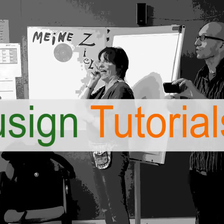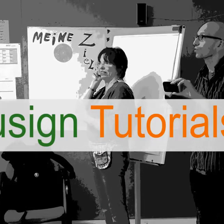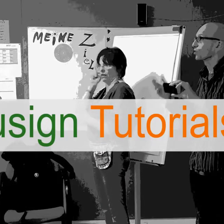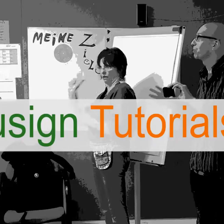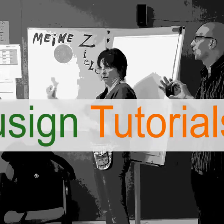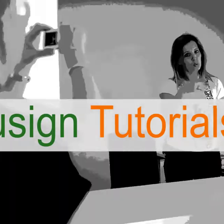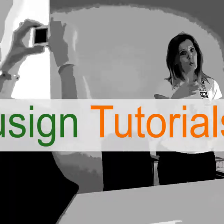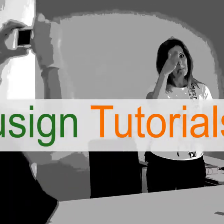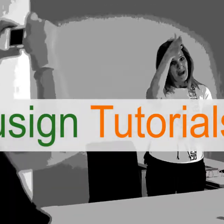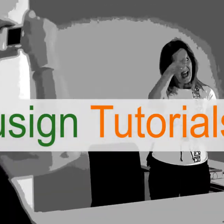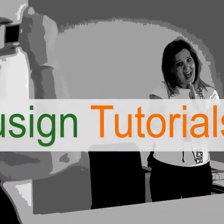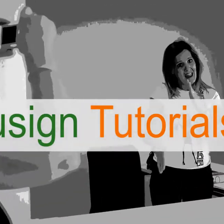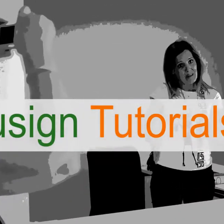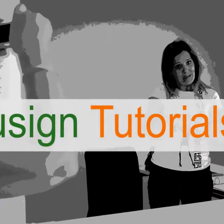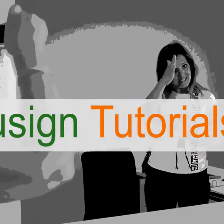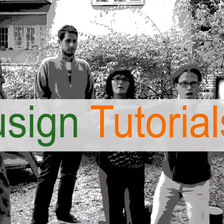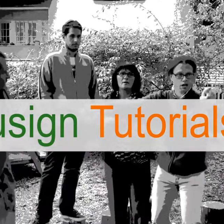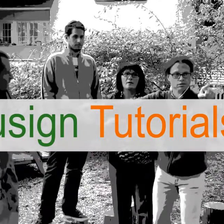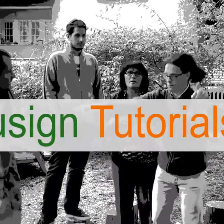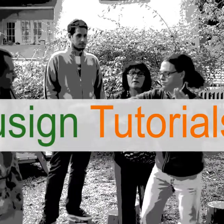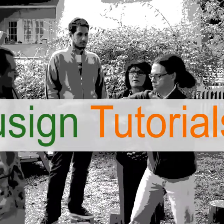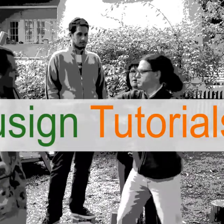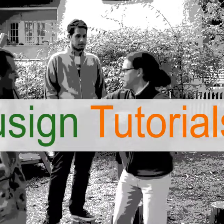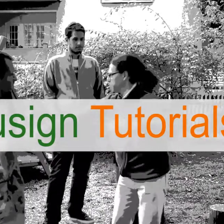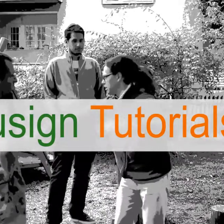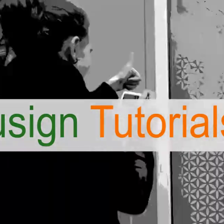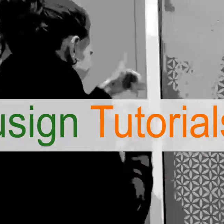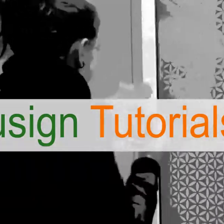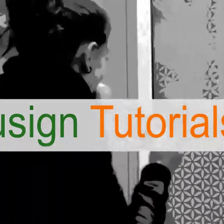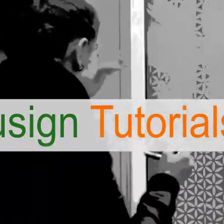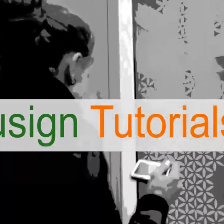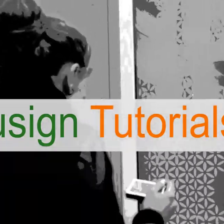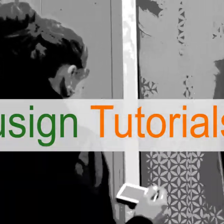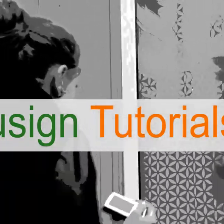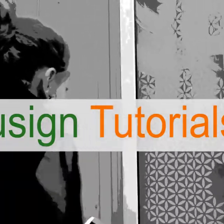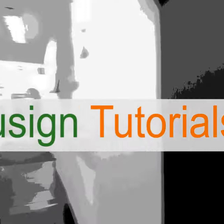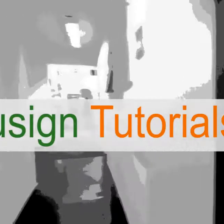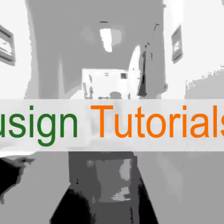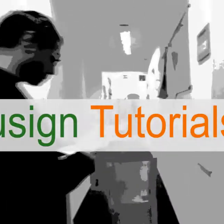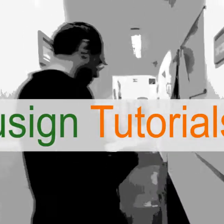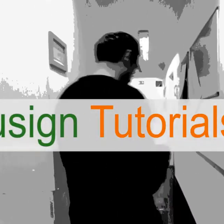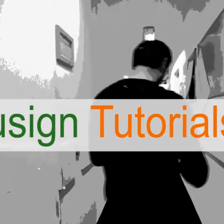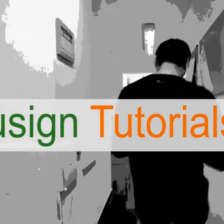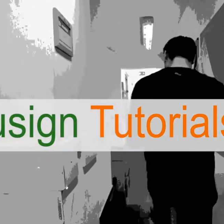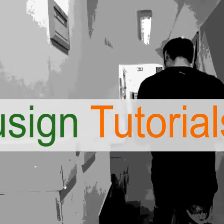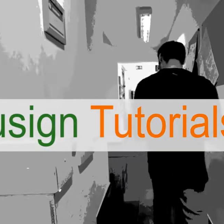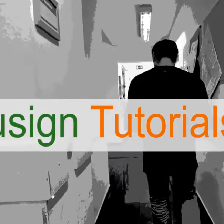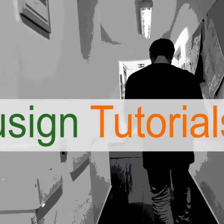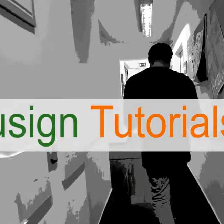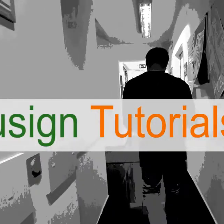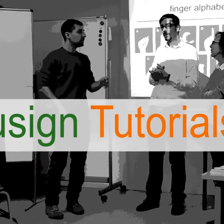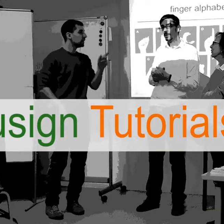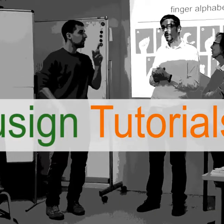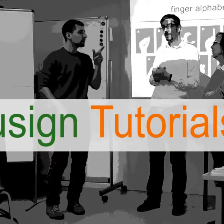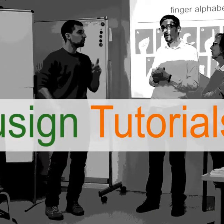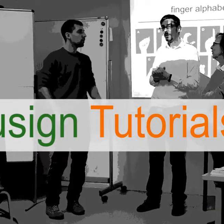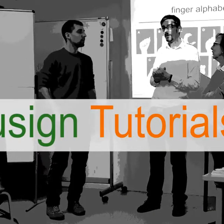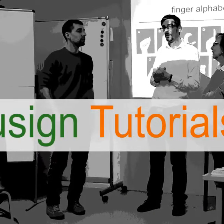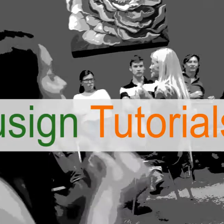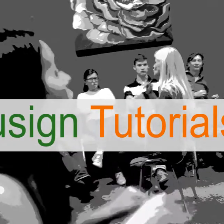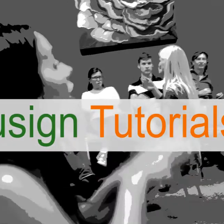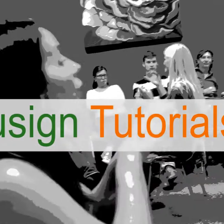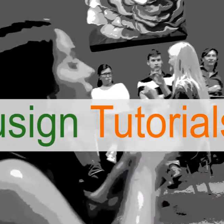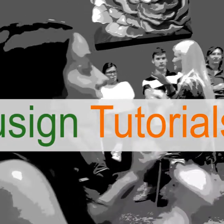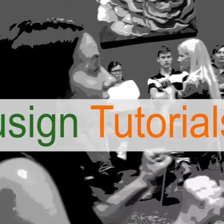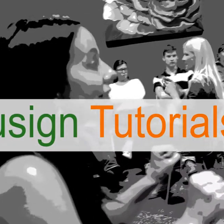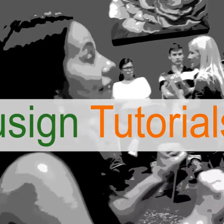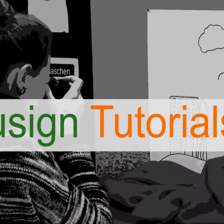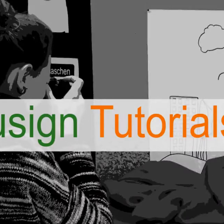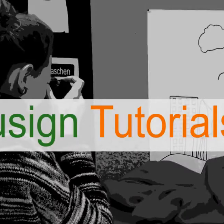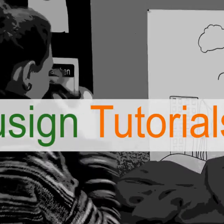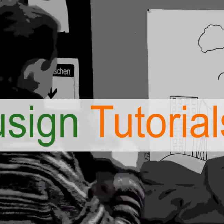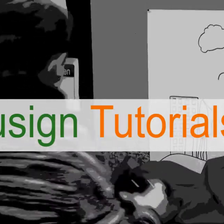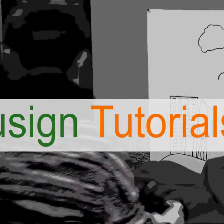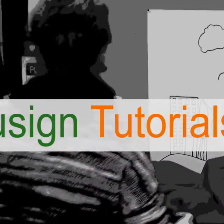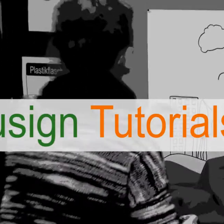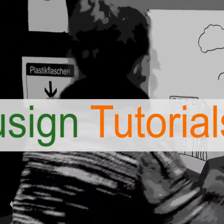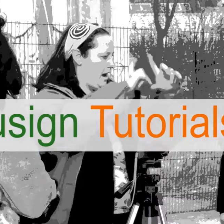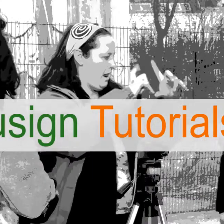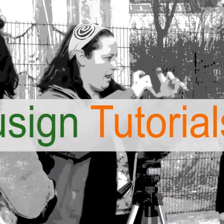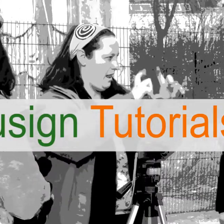Tutoriales Vidusign